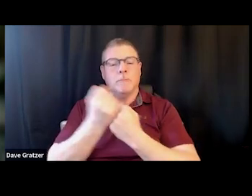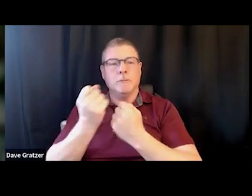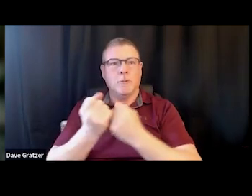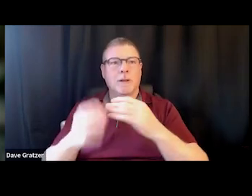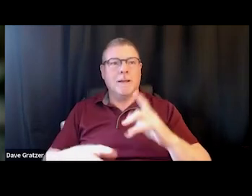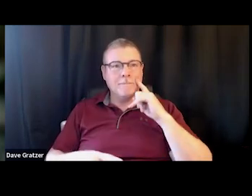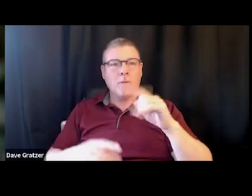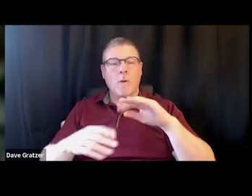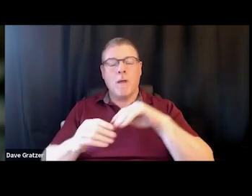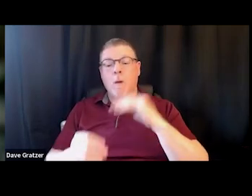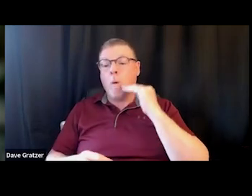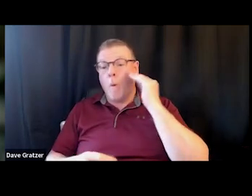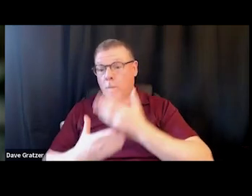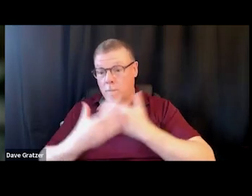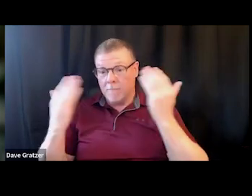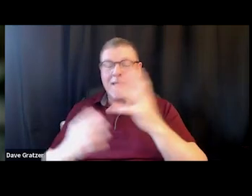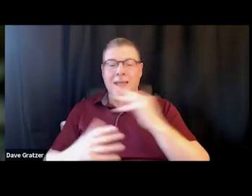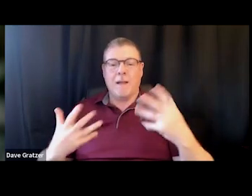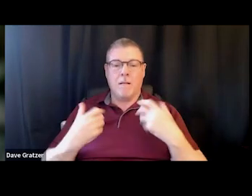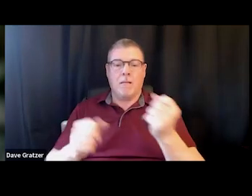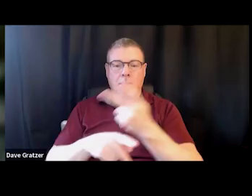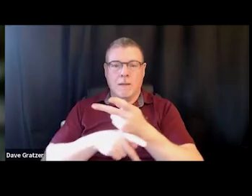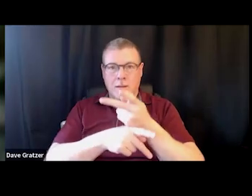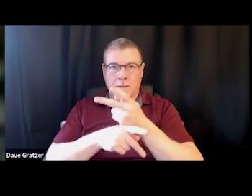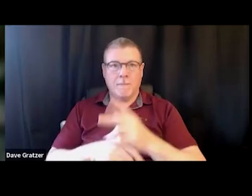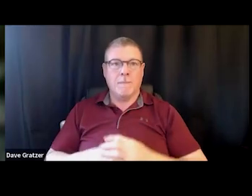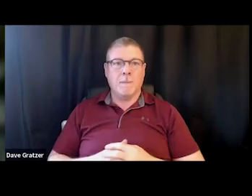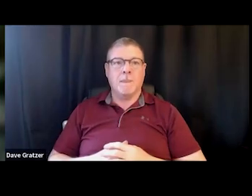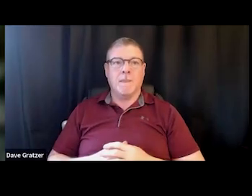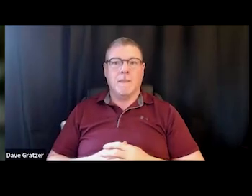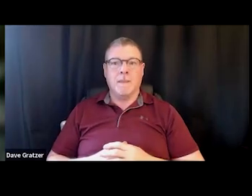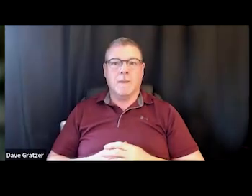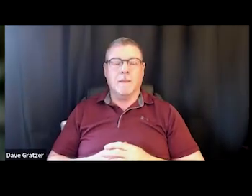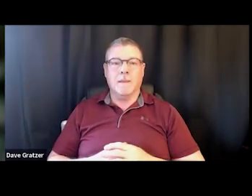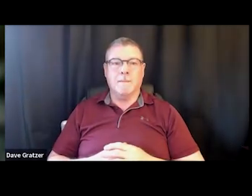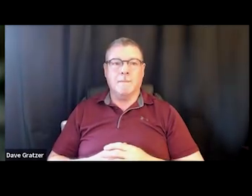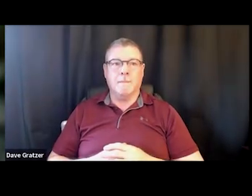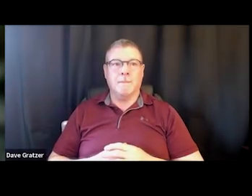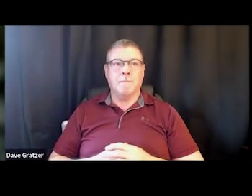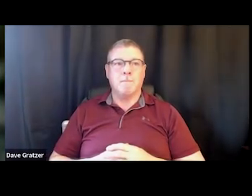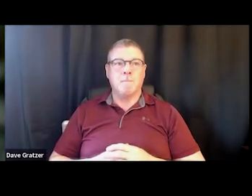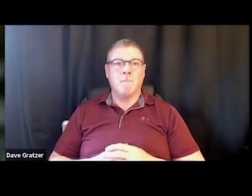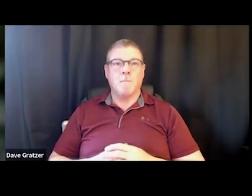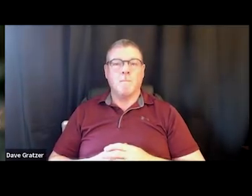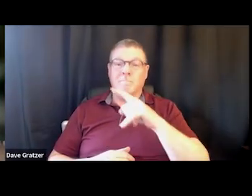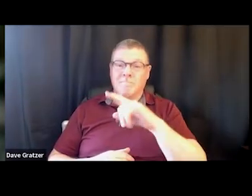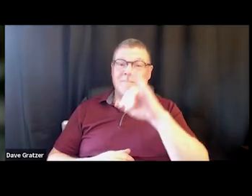de la atención médica y la falta de vivienda. Como mencionó Judy,